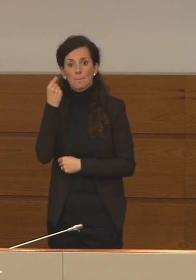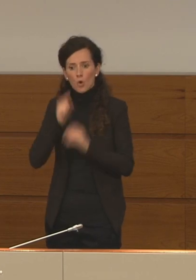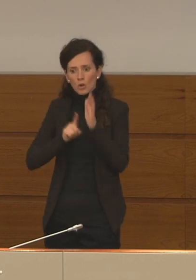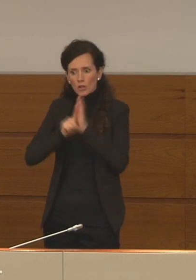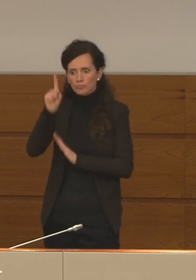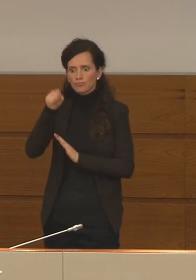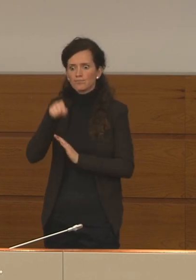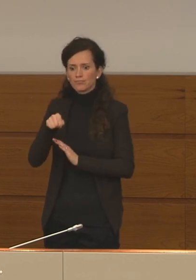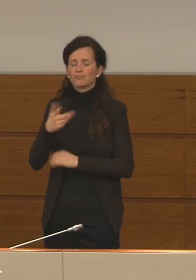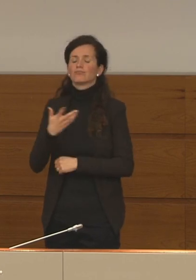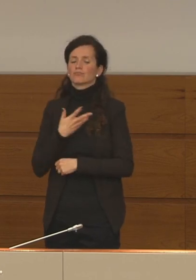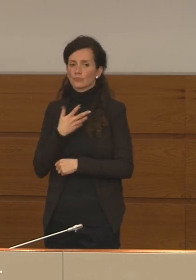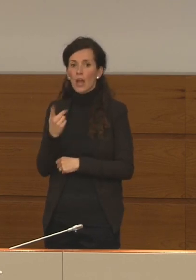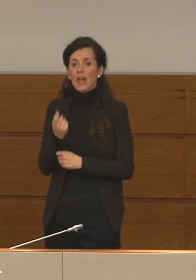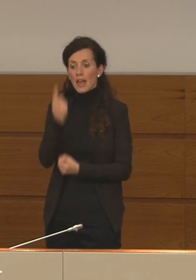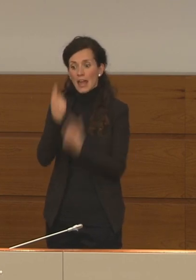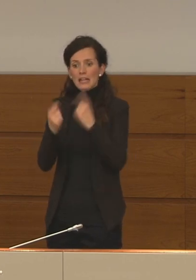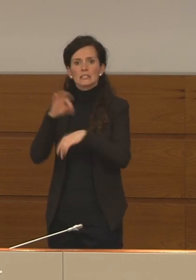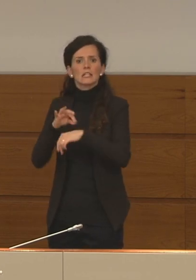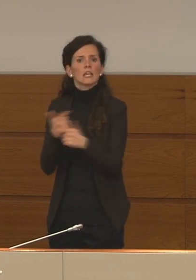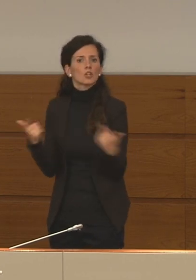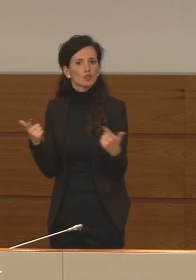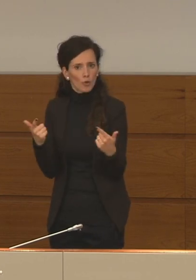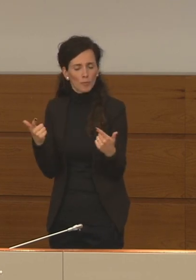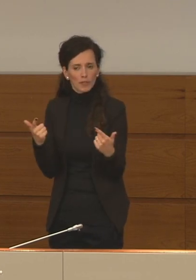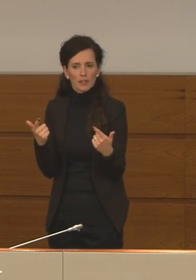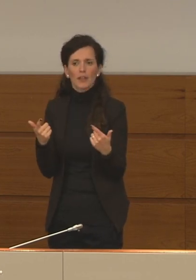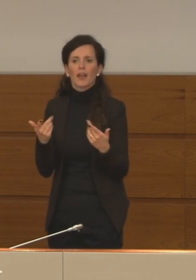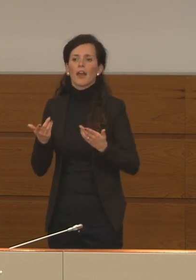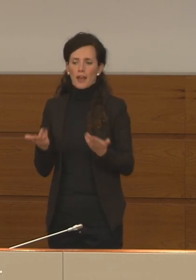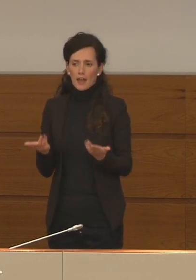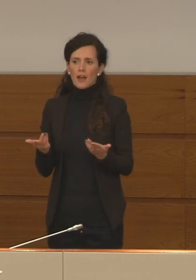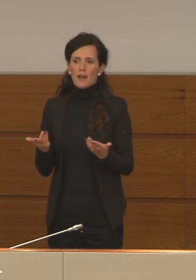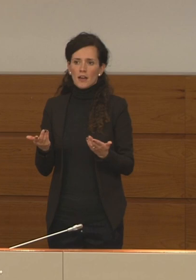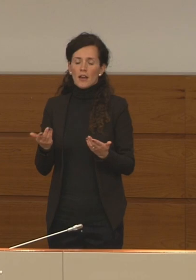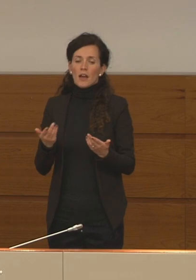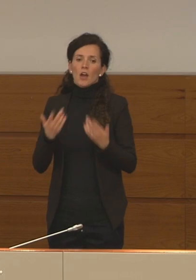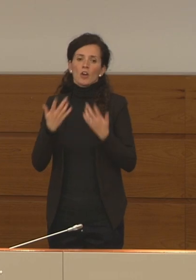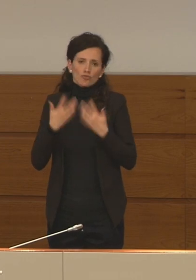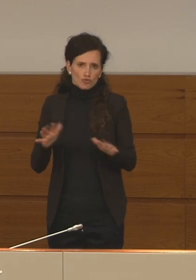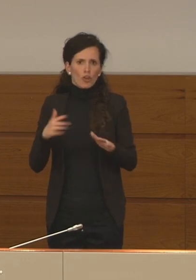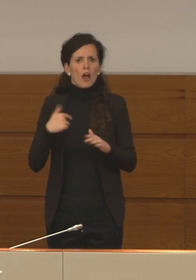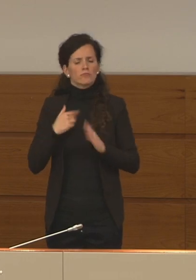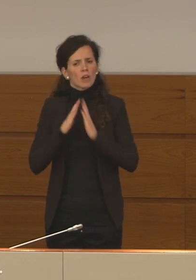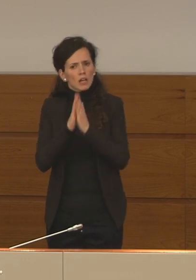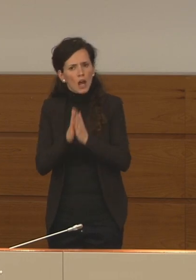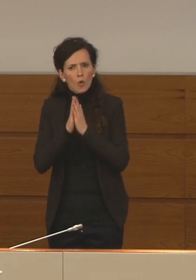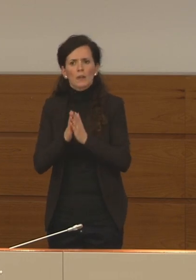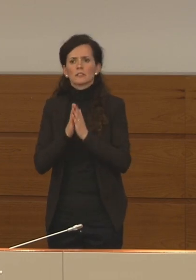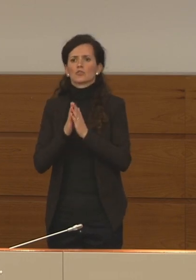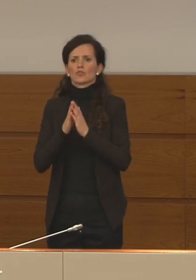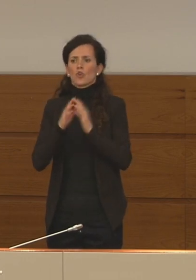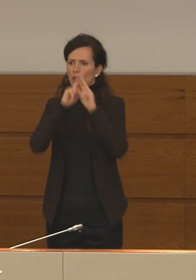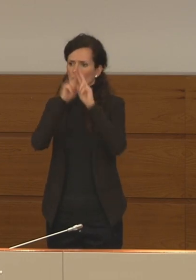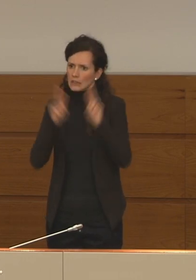dal momento che la direttiva è, analogamente e in base alle raccomandazioni internazionali quindi per allineare i nostri dati a